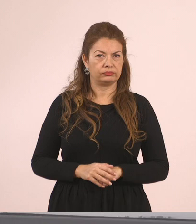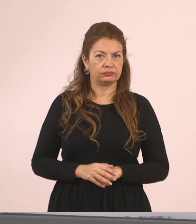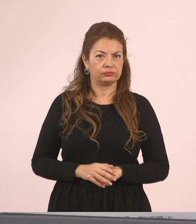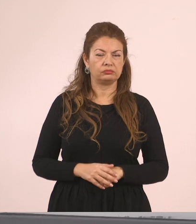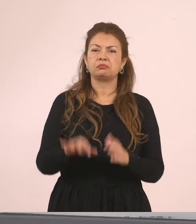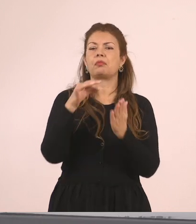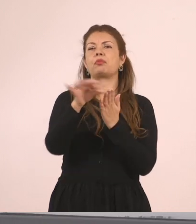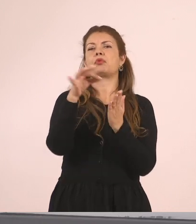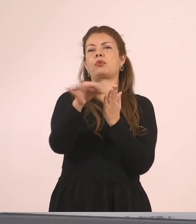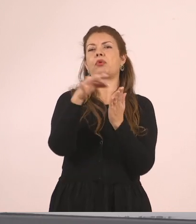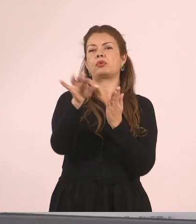Διορθώνω.